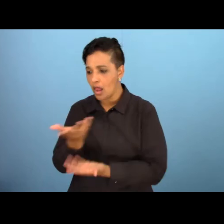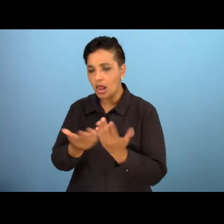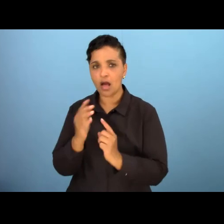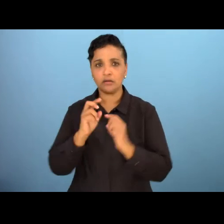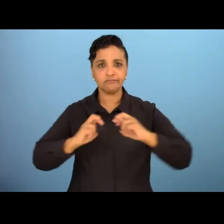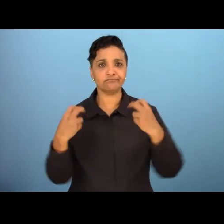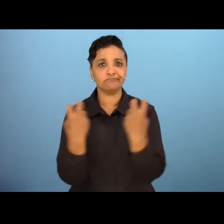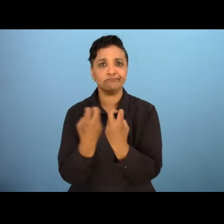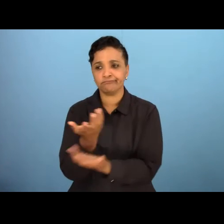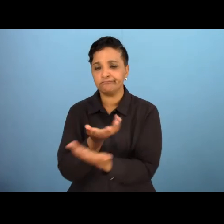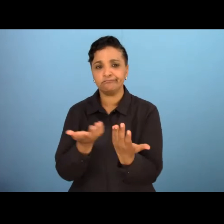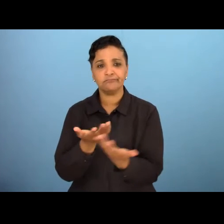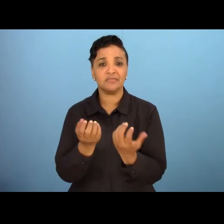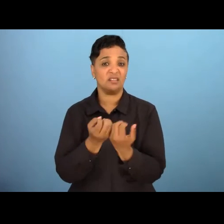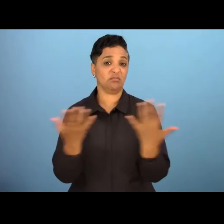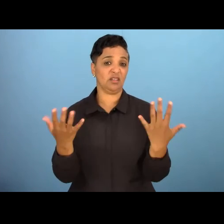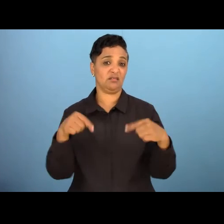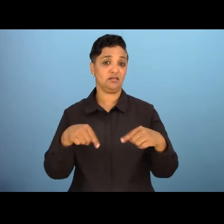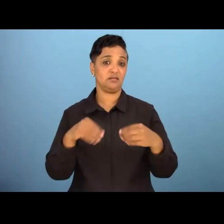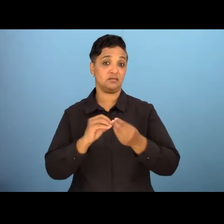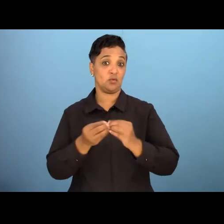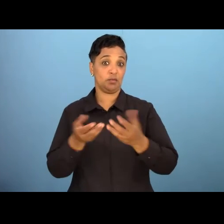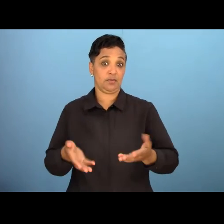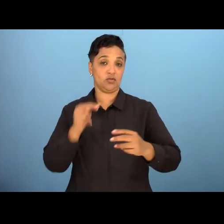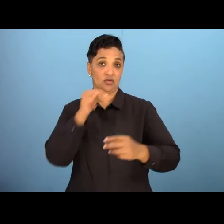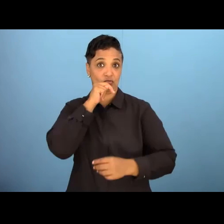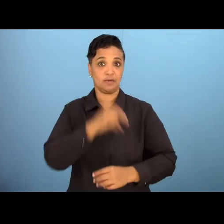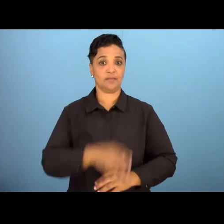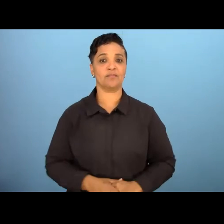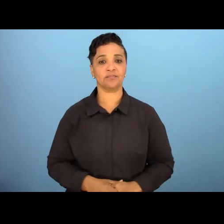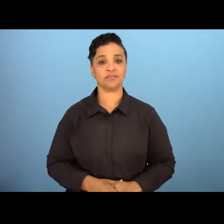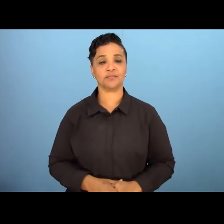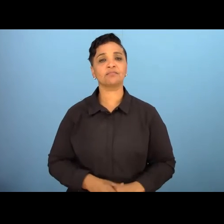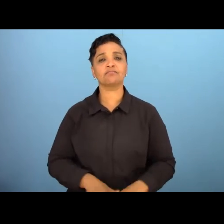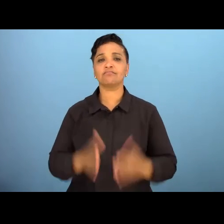queja, así que me siento en eso para llevar a cabo el actividad diferente, por lo que los desafíos son